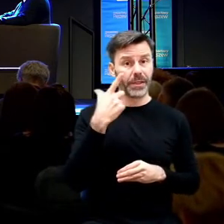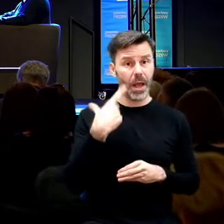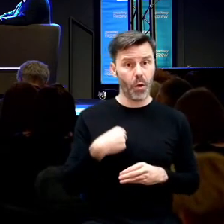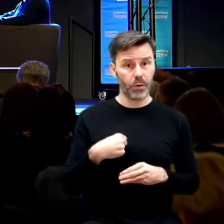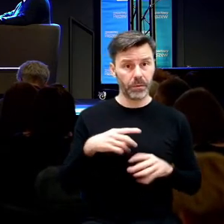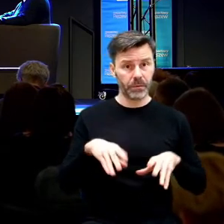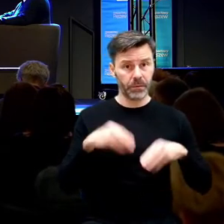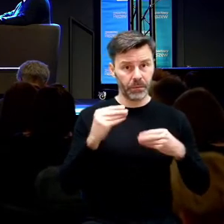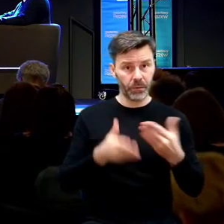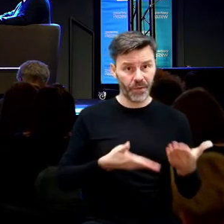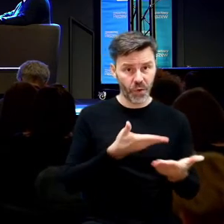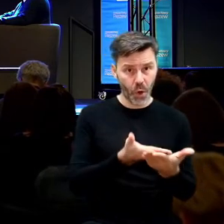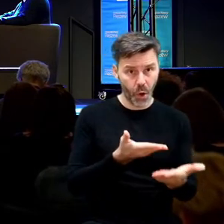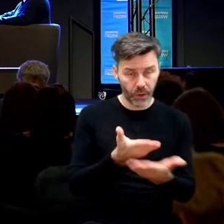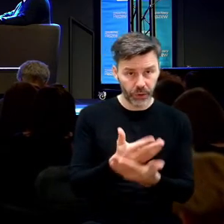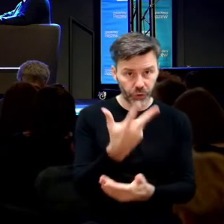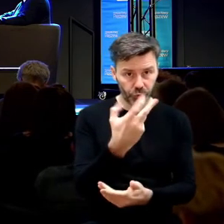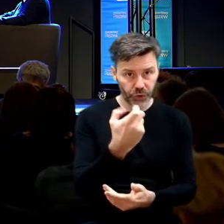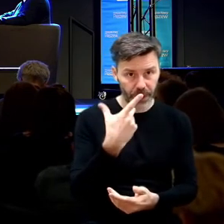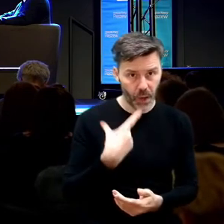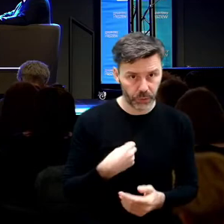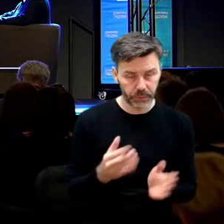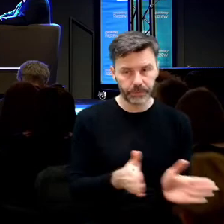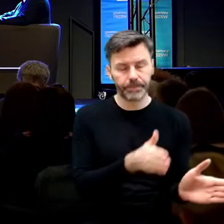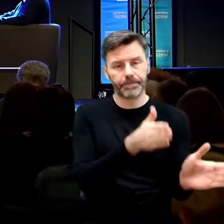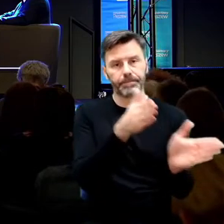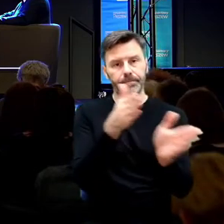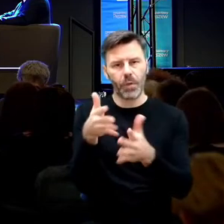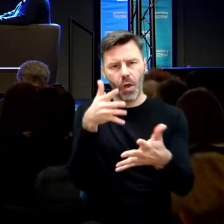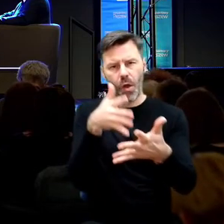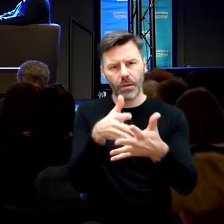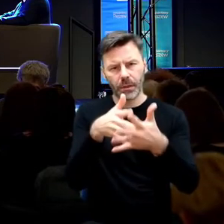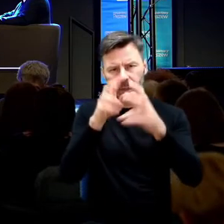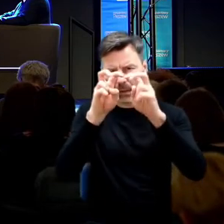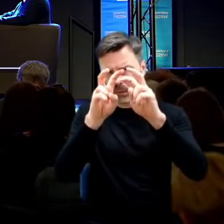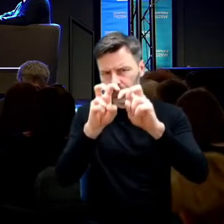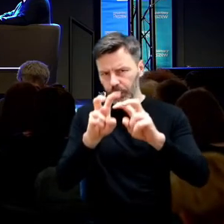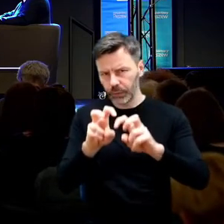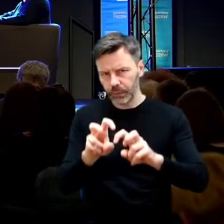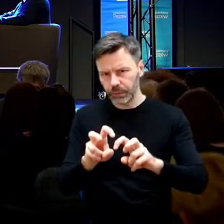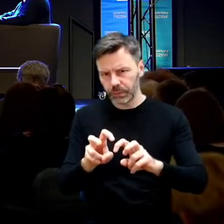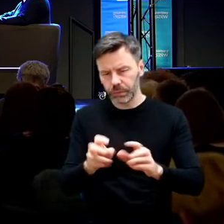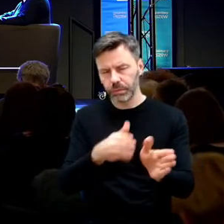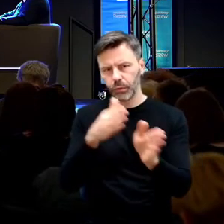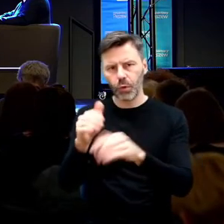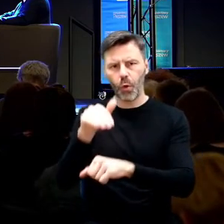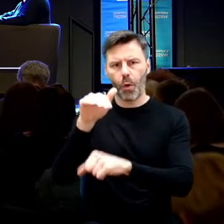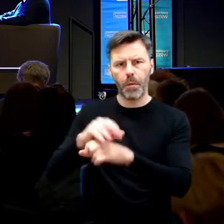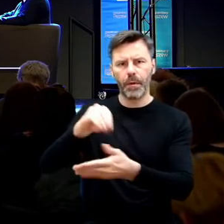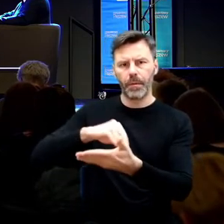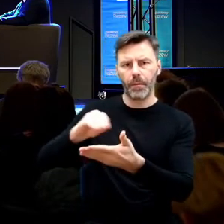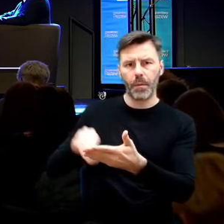później ocena formalna i w efekcie podpisaliśmy umowy z 92 osobami.